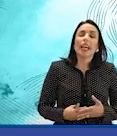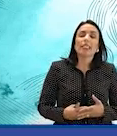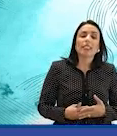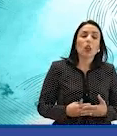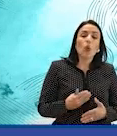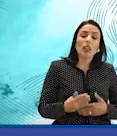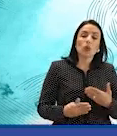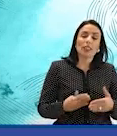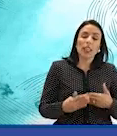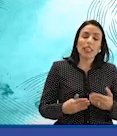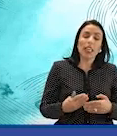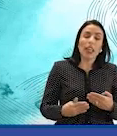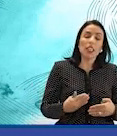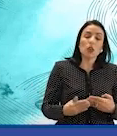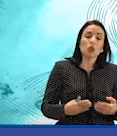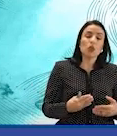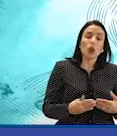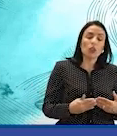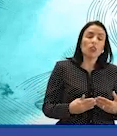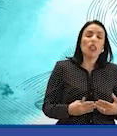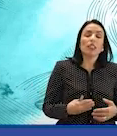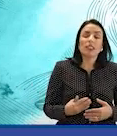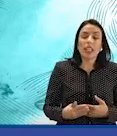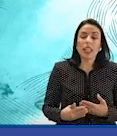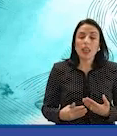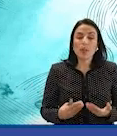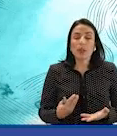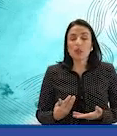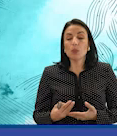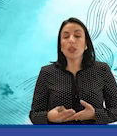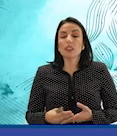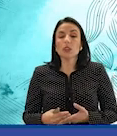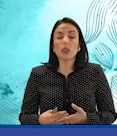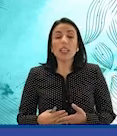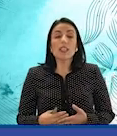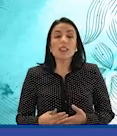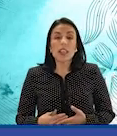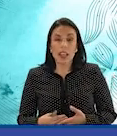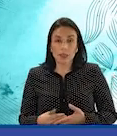cuando están en la discusión del presupuesto inicial,